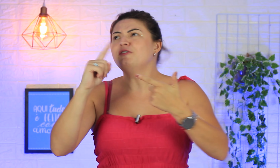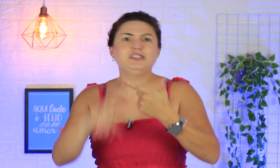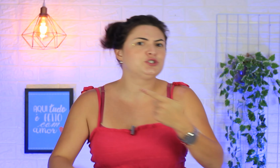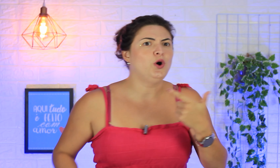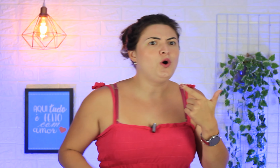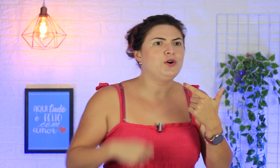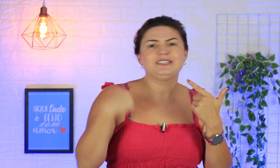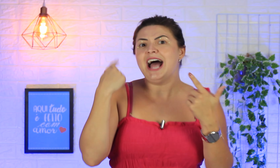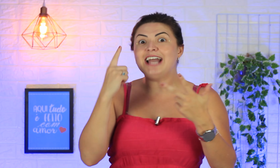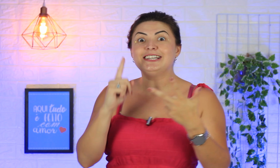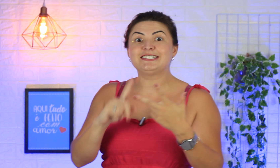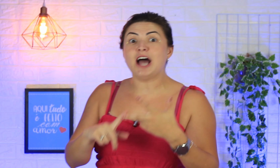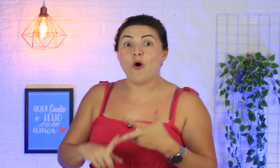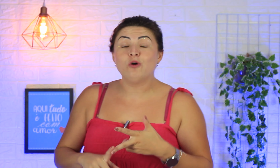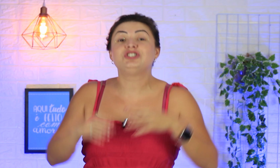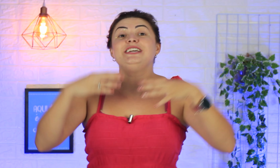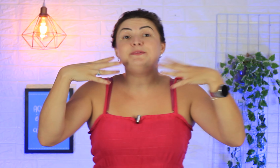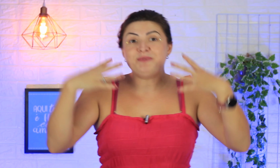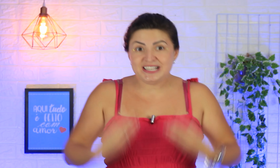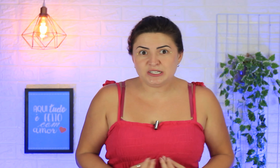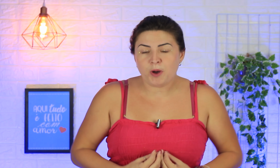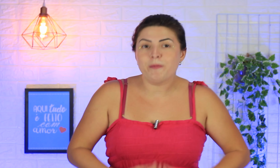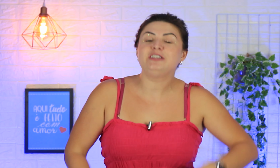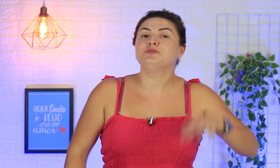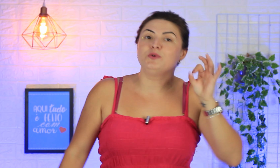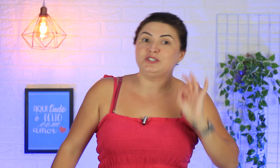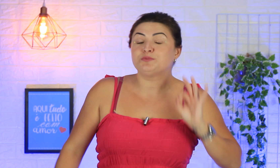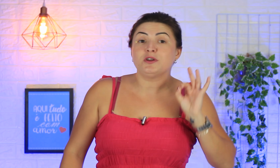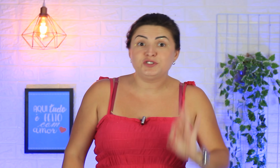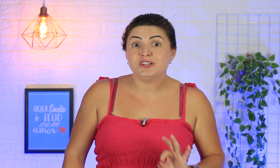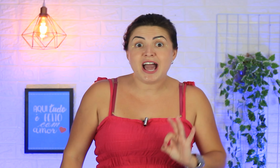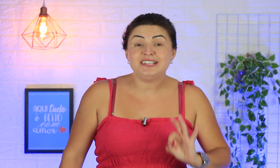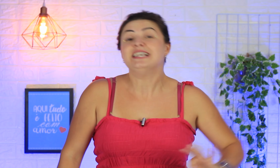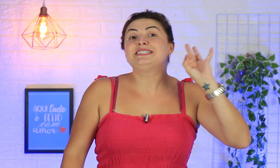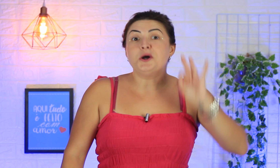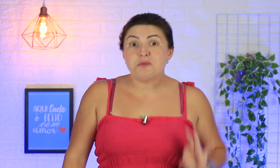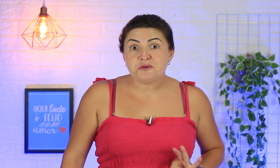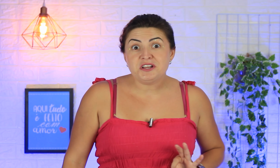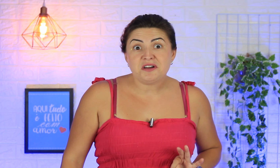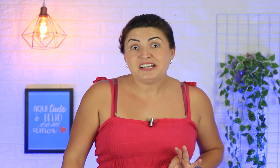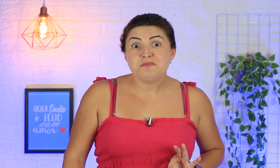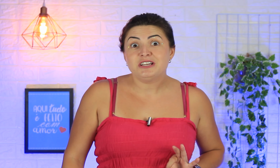professores da área da saúde e principalmente muitos profissionais estão procurando academia